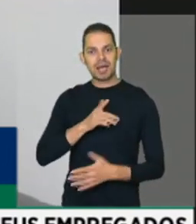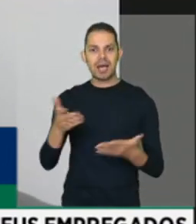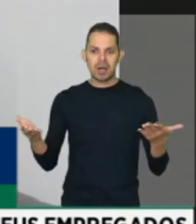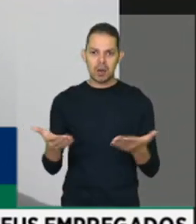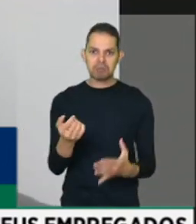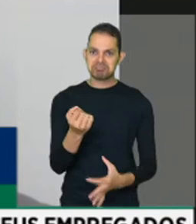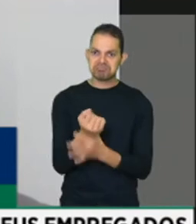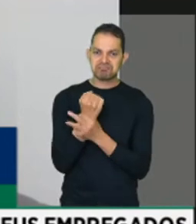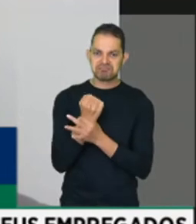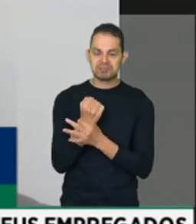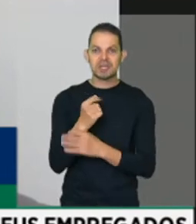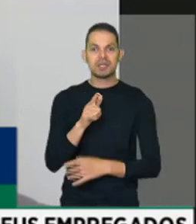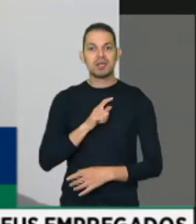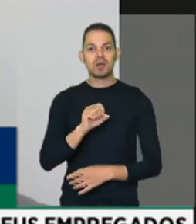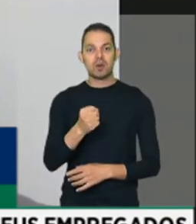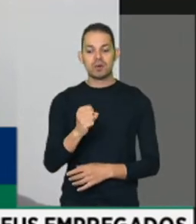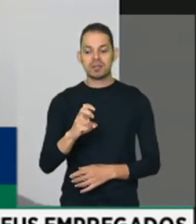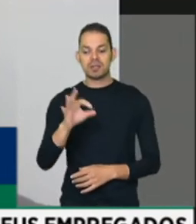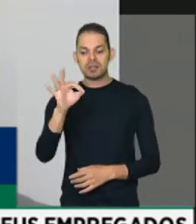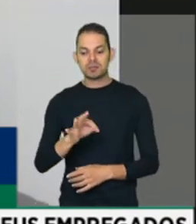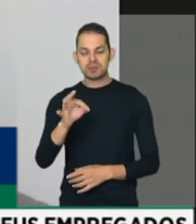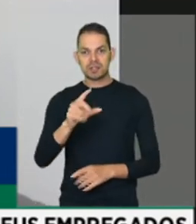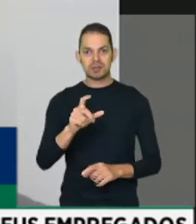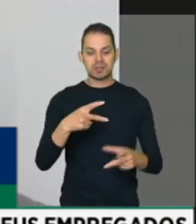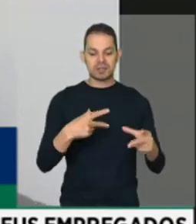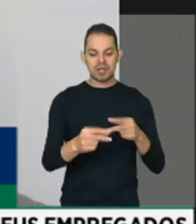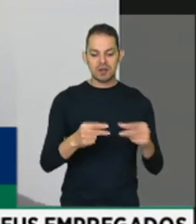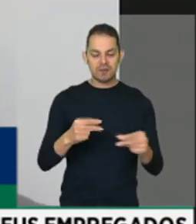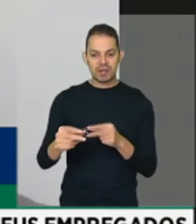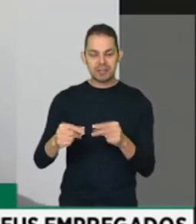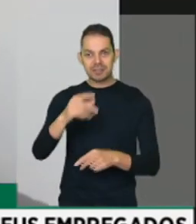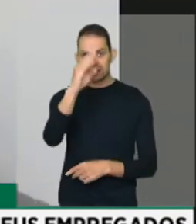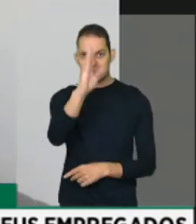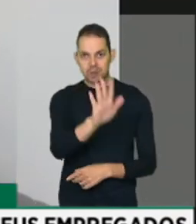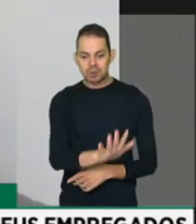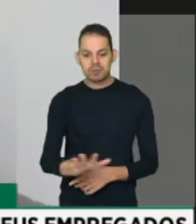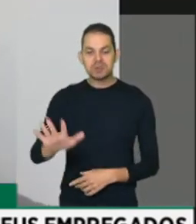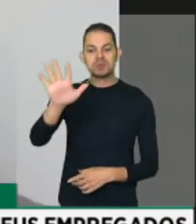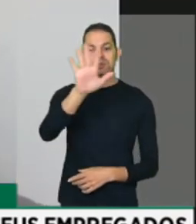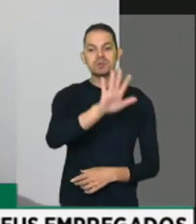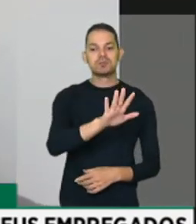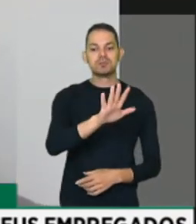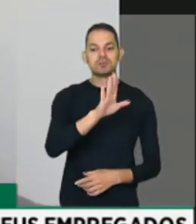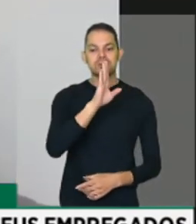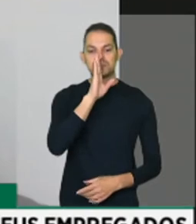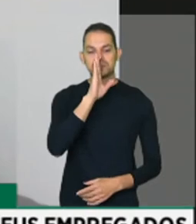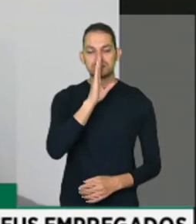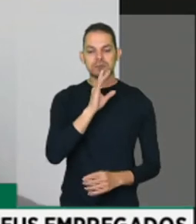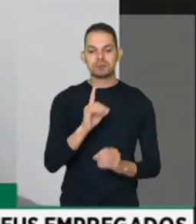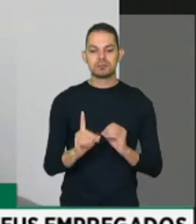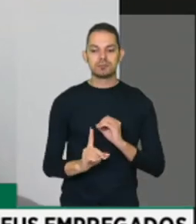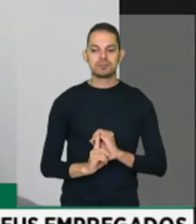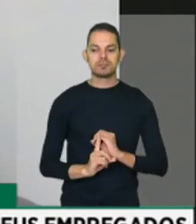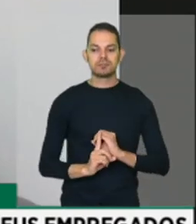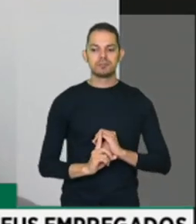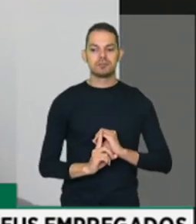QUE PAREÇA ESTAVA AMEAÇADO, ISSO É GARANTIDOR, HOJE MAIS DE 85% DAS VACINAS QUE SE